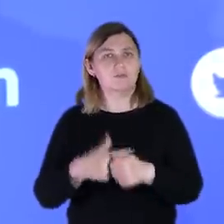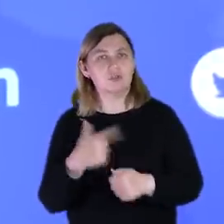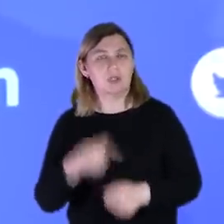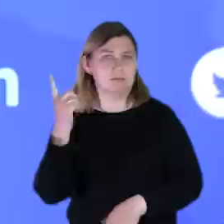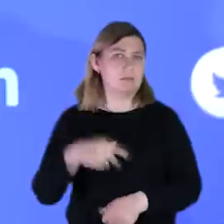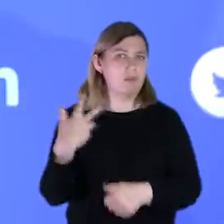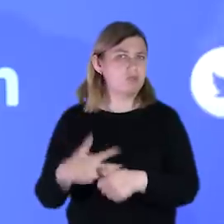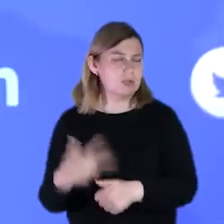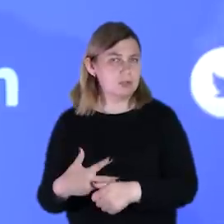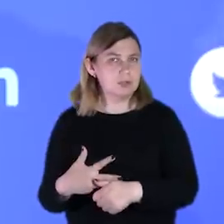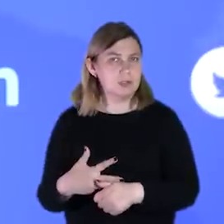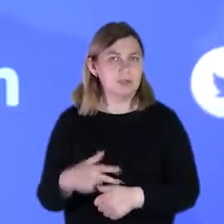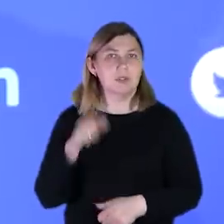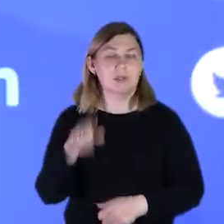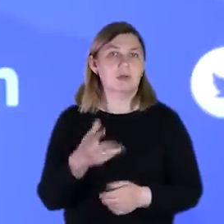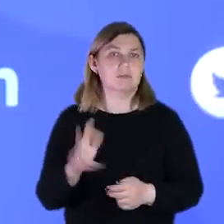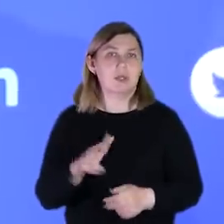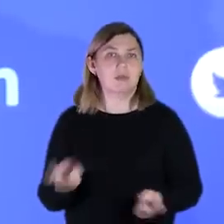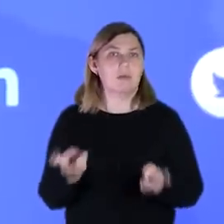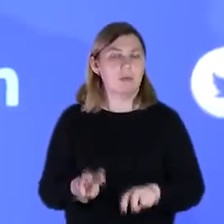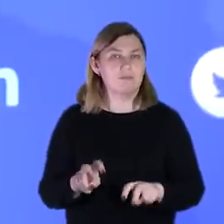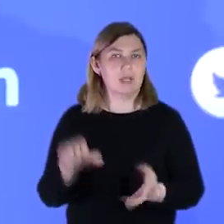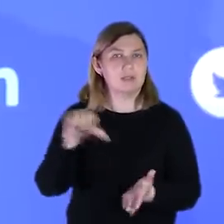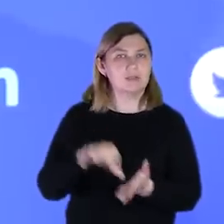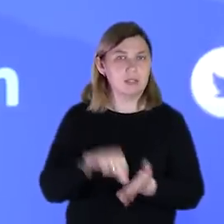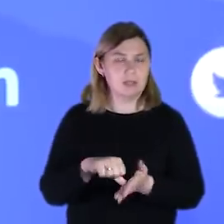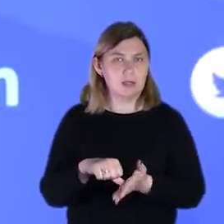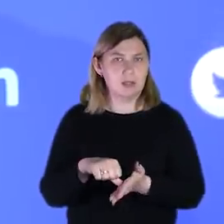i trzydziestych, kiedy kształtuje się centrala